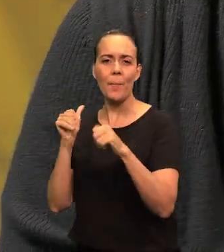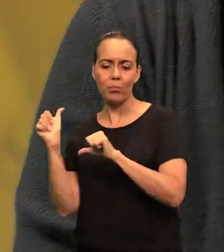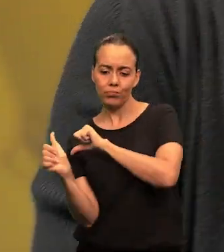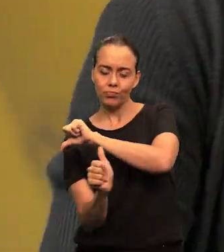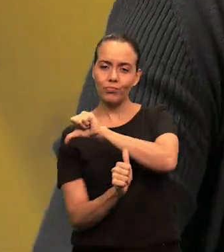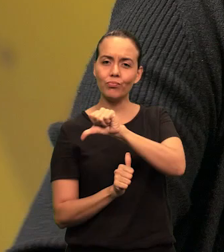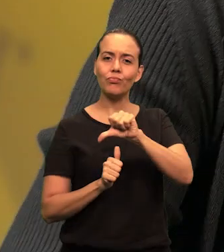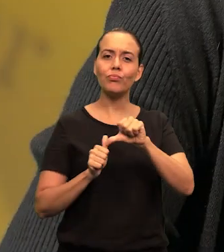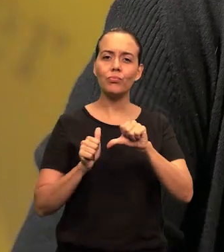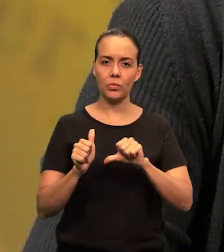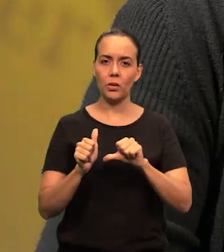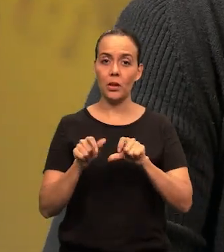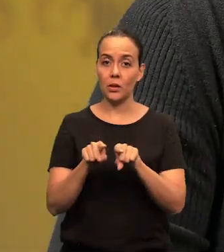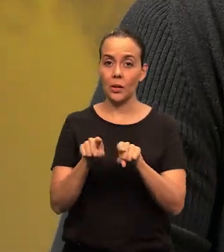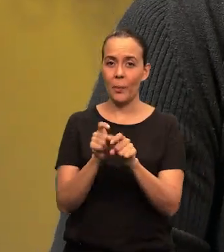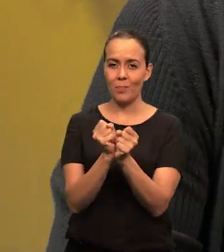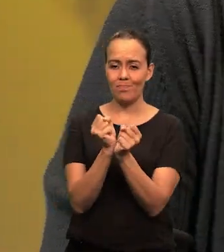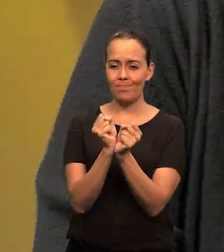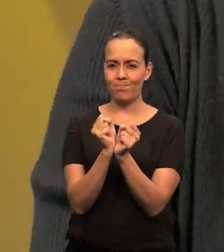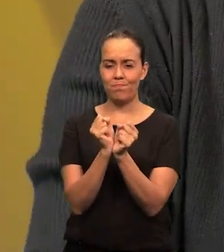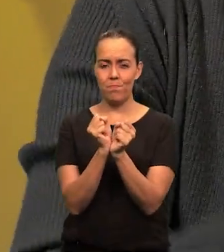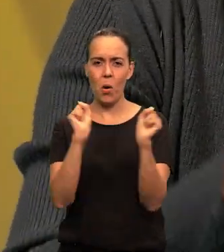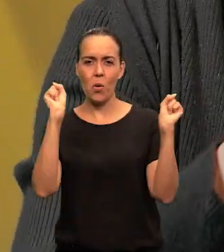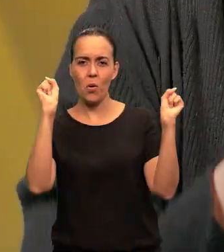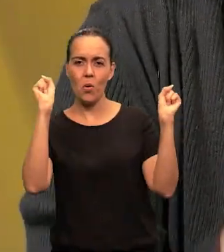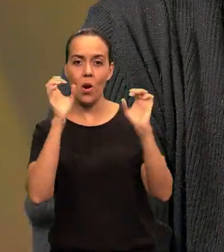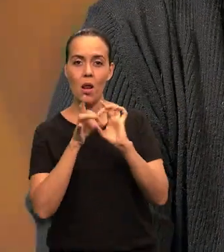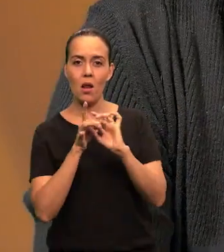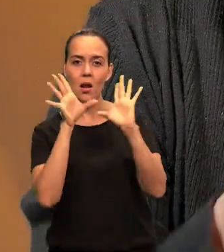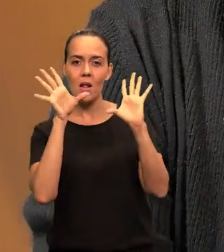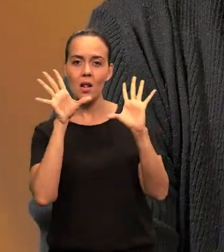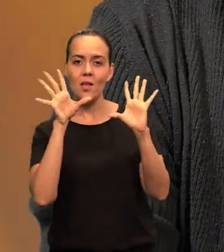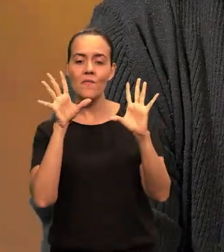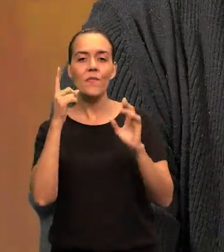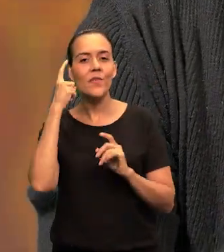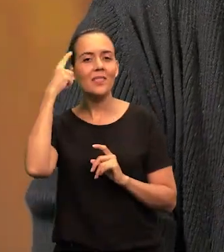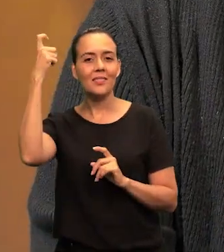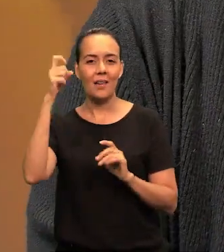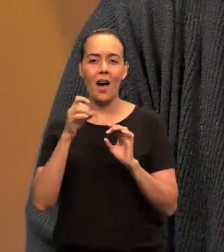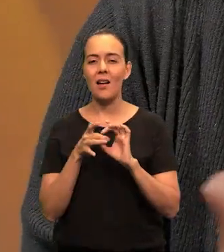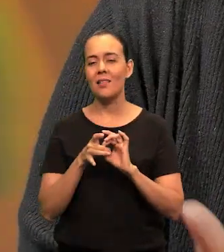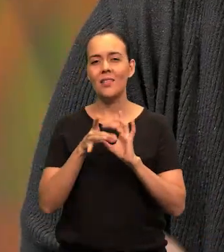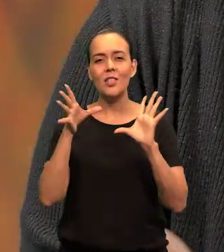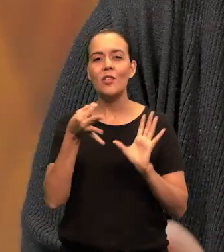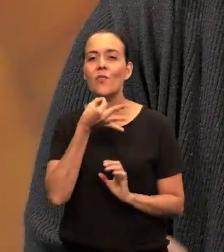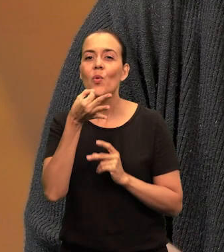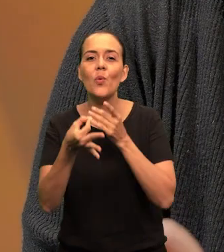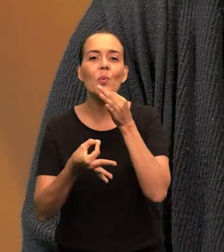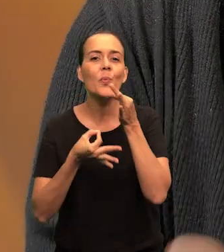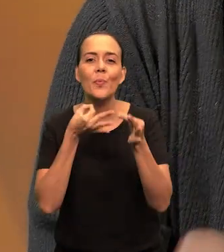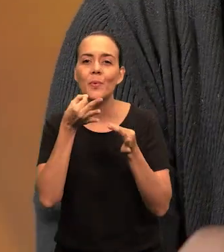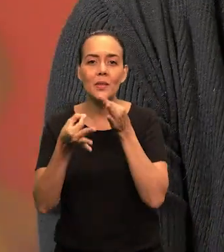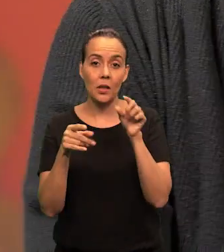Se a gente quer se libertar dessa dominação, a gente tem que eternamente transformar a linguagem, inclusive